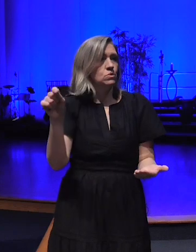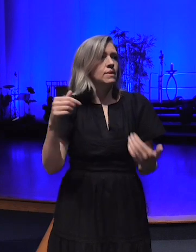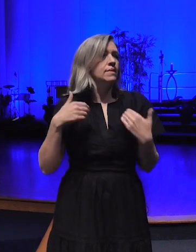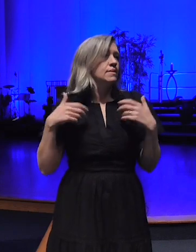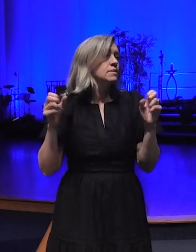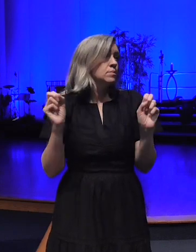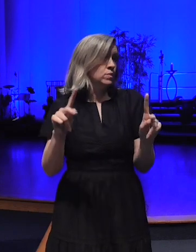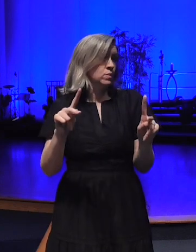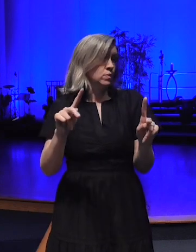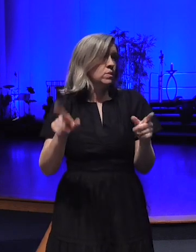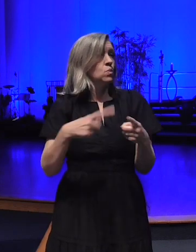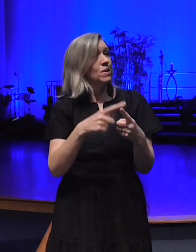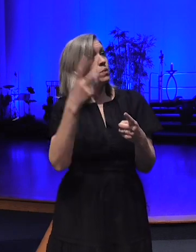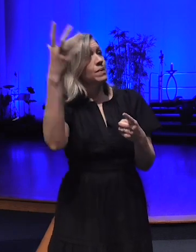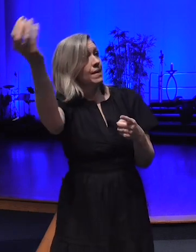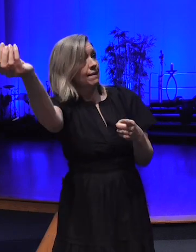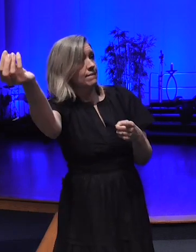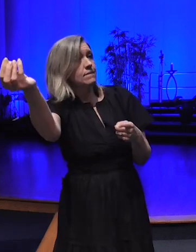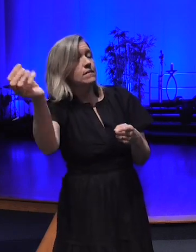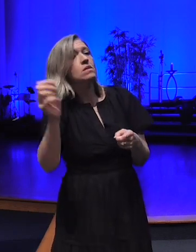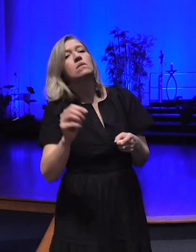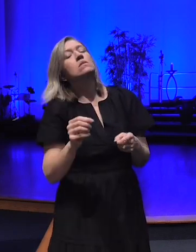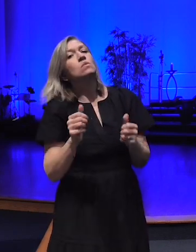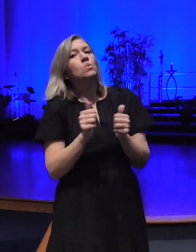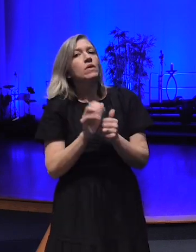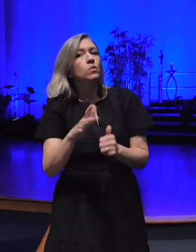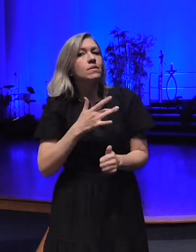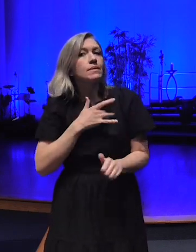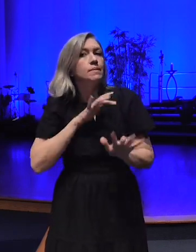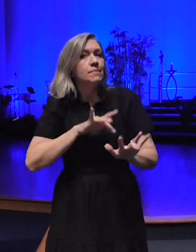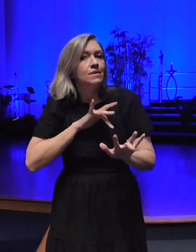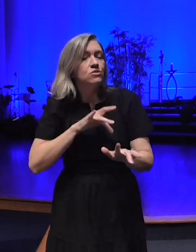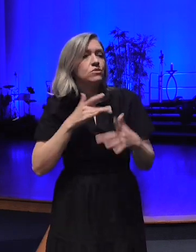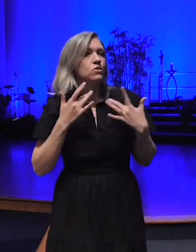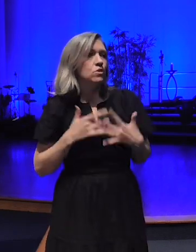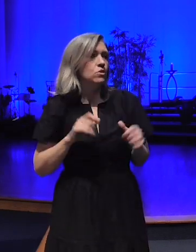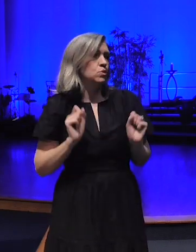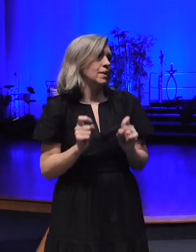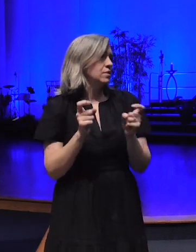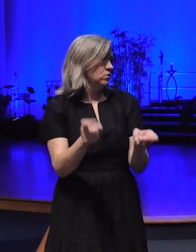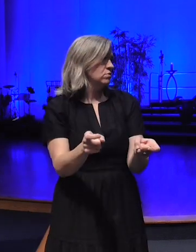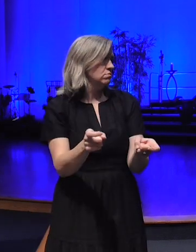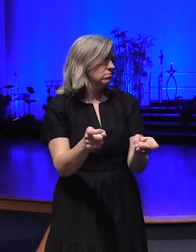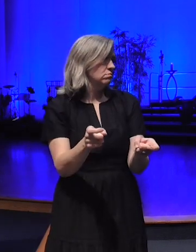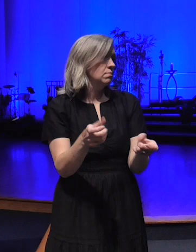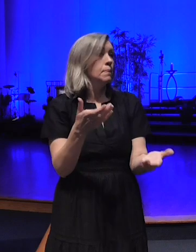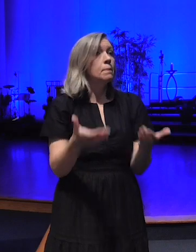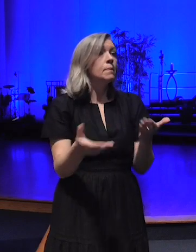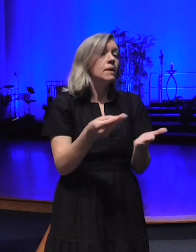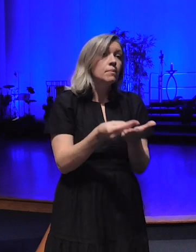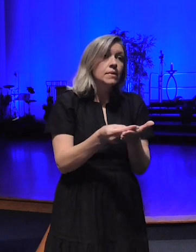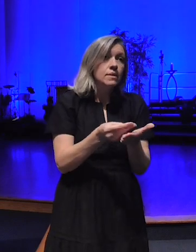para contribuir a través de su Corazón Compasivo